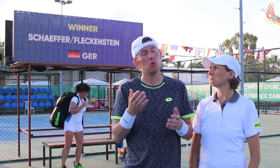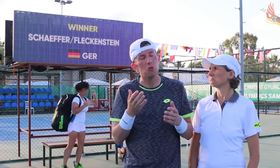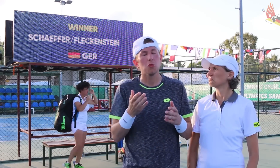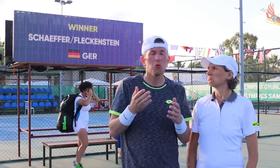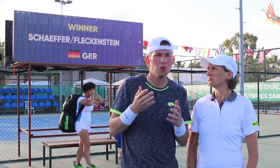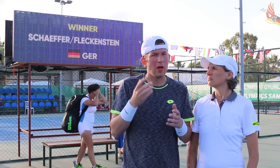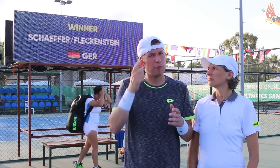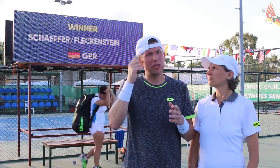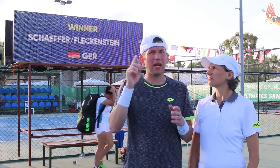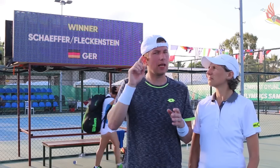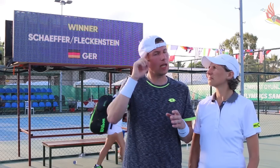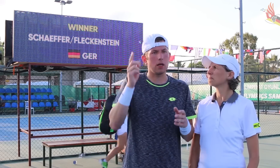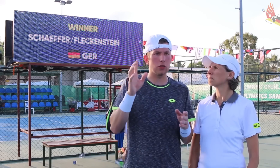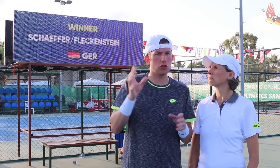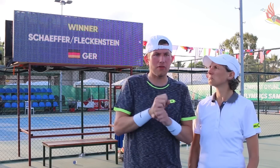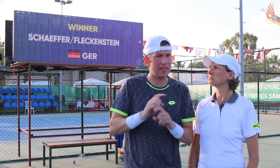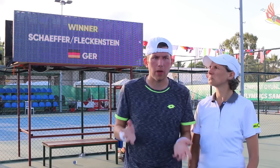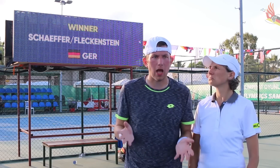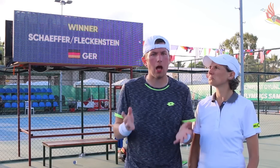Und ich dachte, dass schaffen wir nicht mehr. Aber ich habe weiter gekämpft.